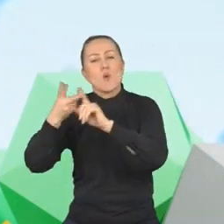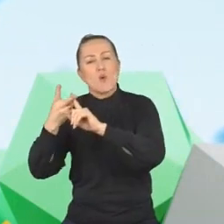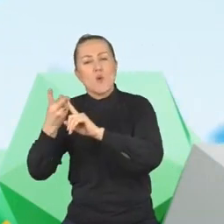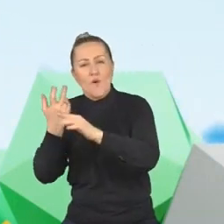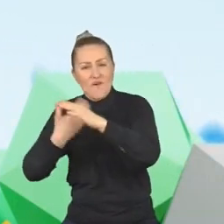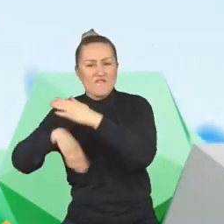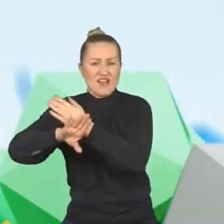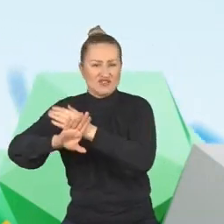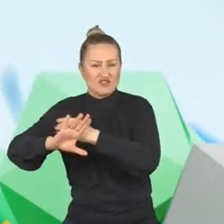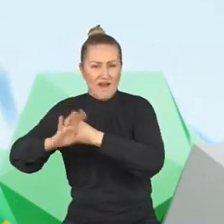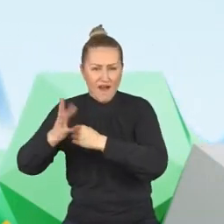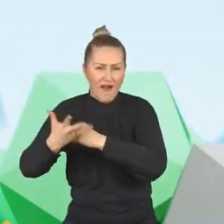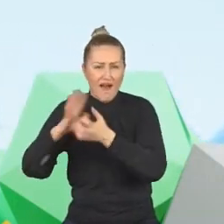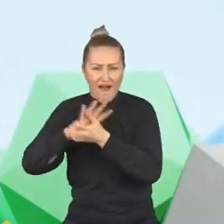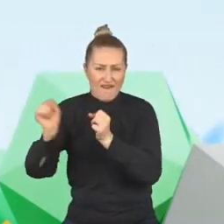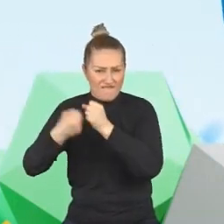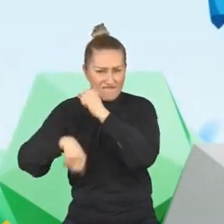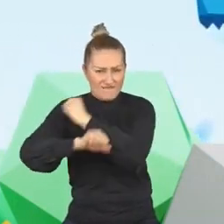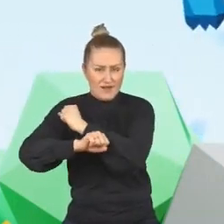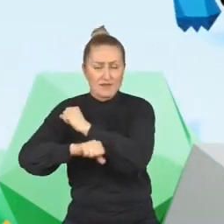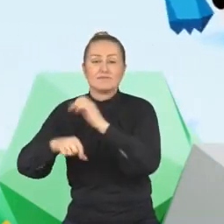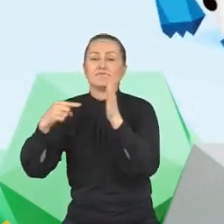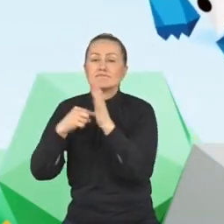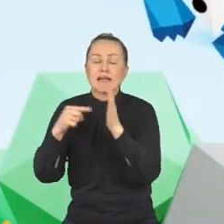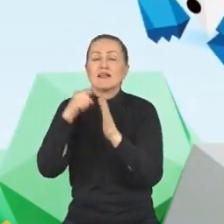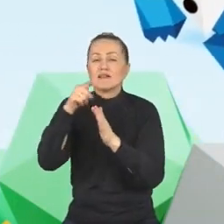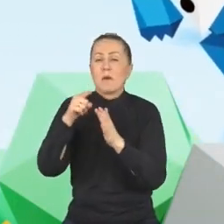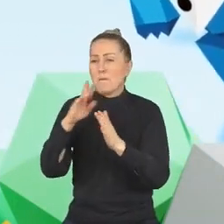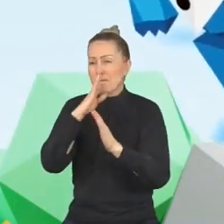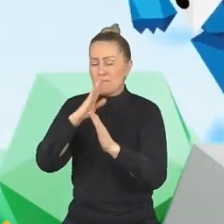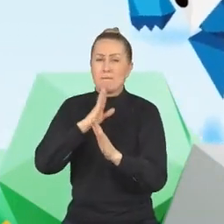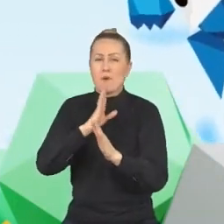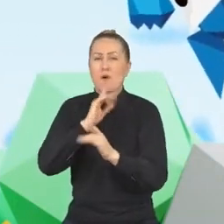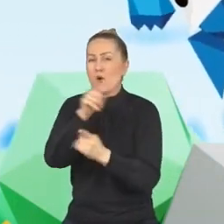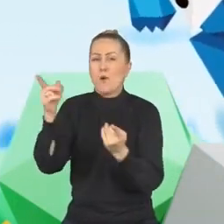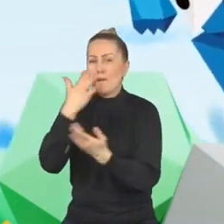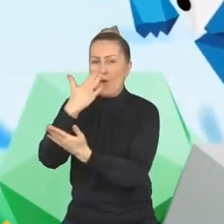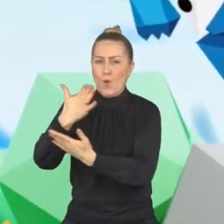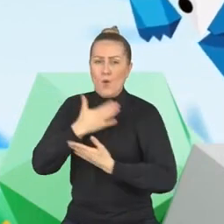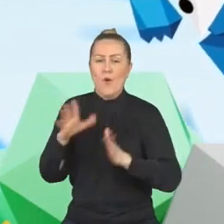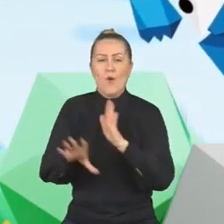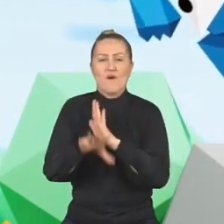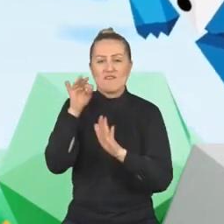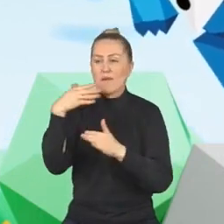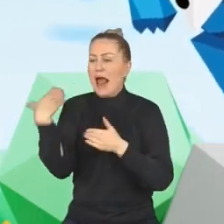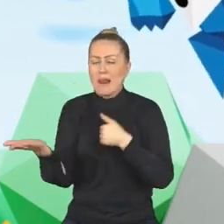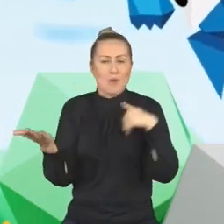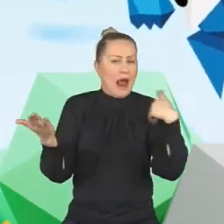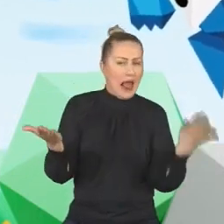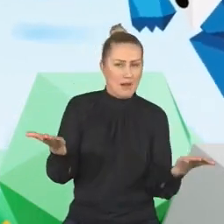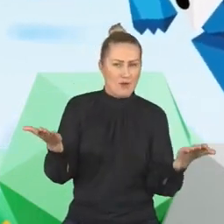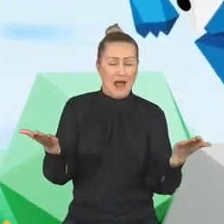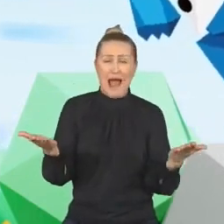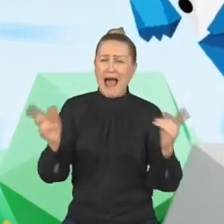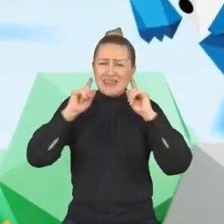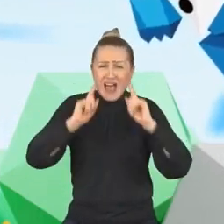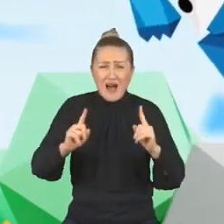na tym, że przedstawia nam się możliwy wybór między opcją A i opcją B, podczas gdy w rzeczywistości tych opcji jest